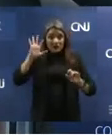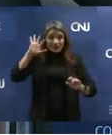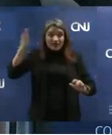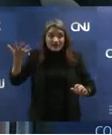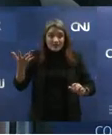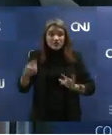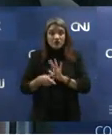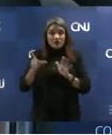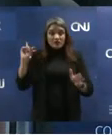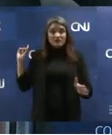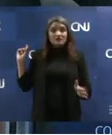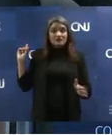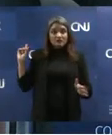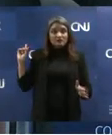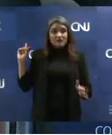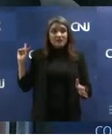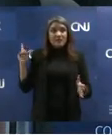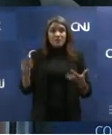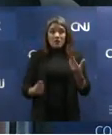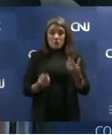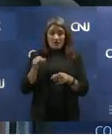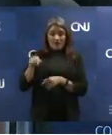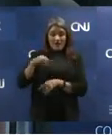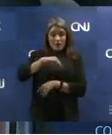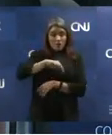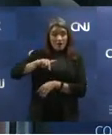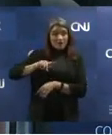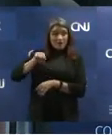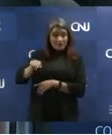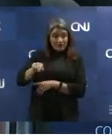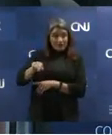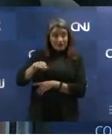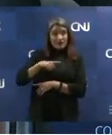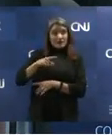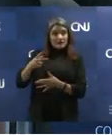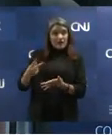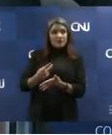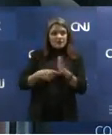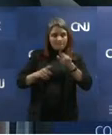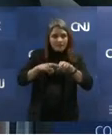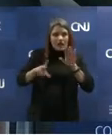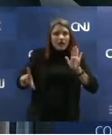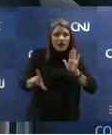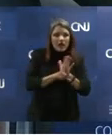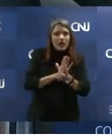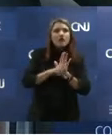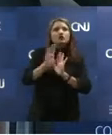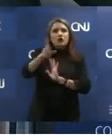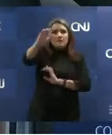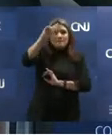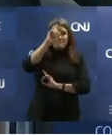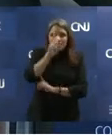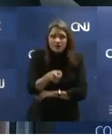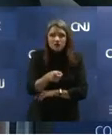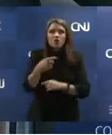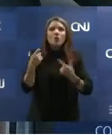Como o MP, com a criação a qual a vigência da lei é estipulado ali, que ele devia haver alternância, ele assumiu superioridade.